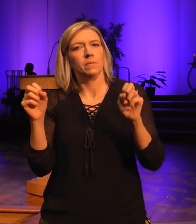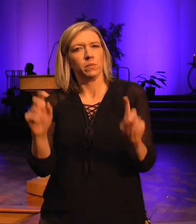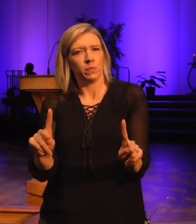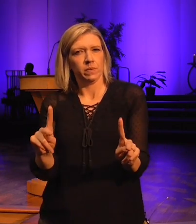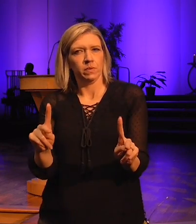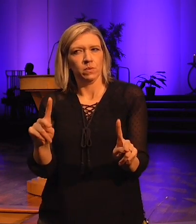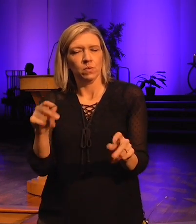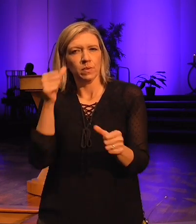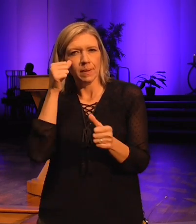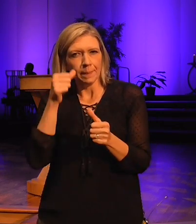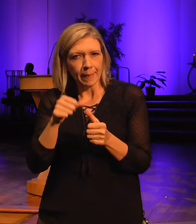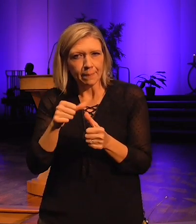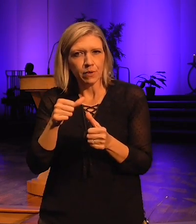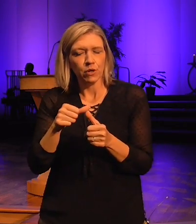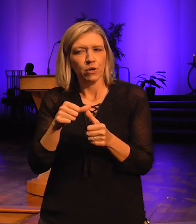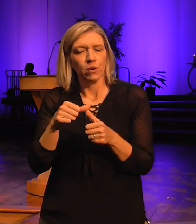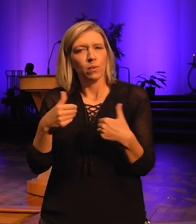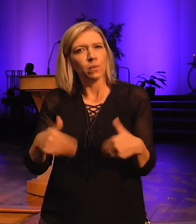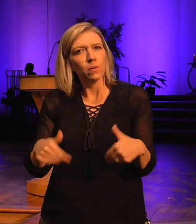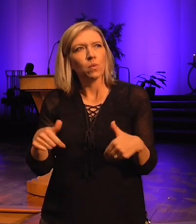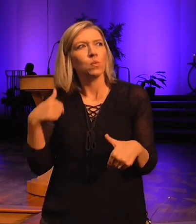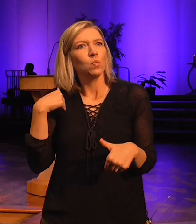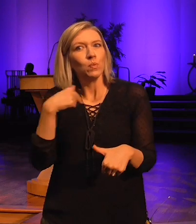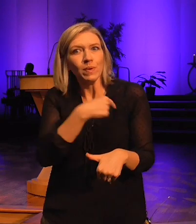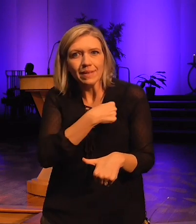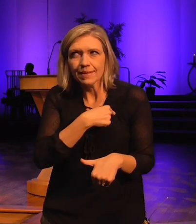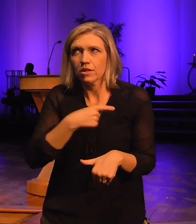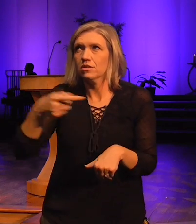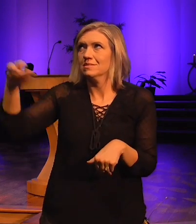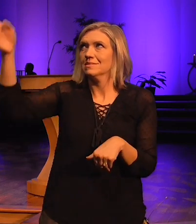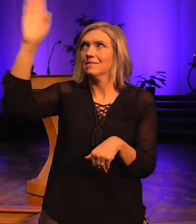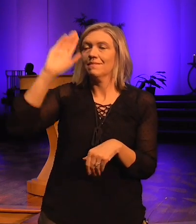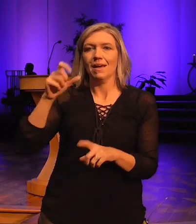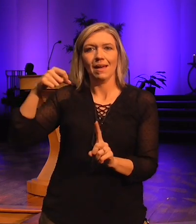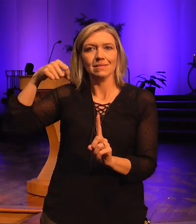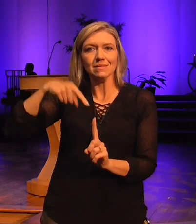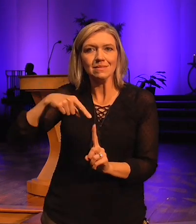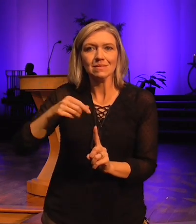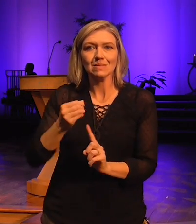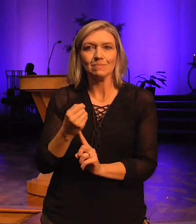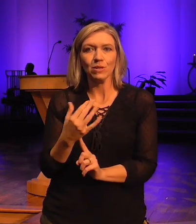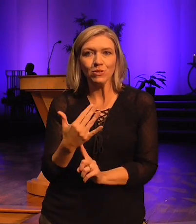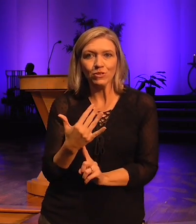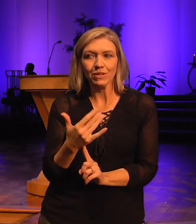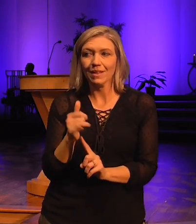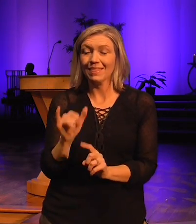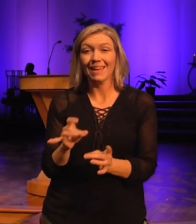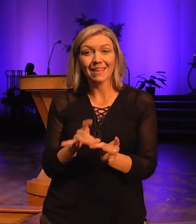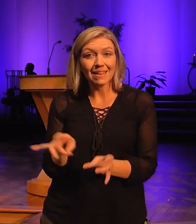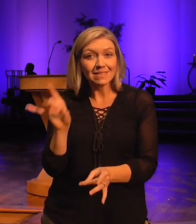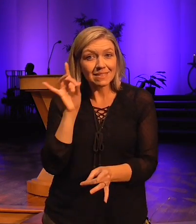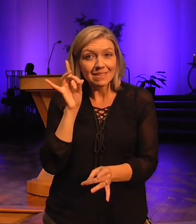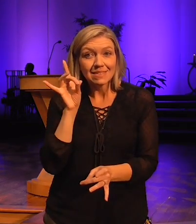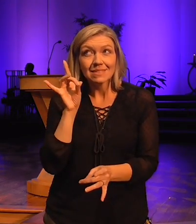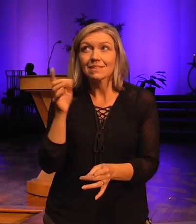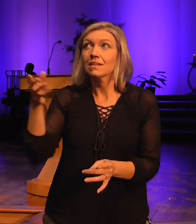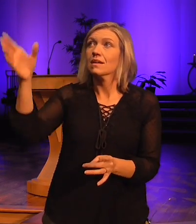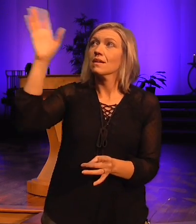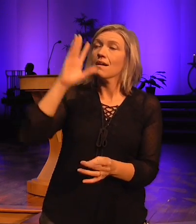que somos esa chispa Divina, somos esa Esencia Divina. que Dios se mueve a través de nosotros y alrededor de nosotros